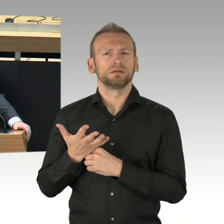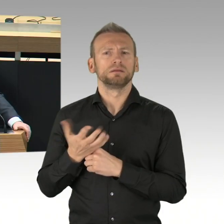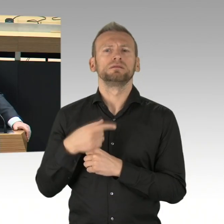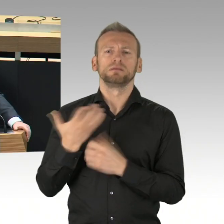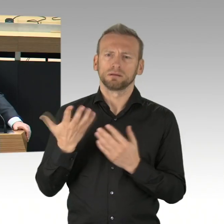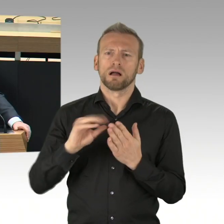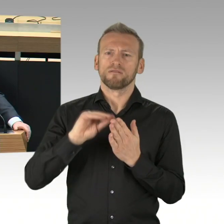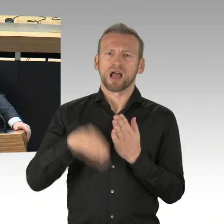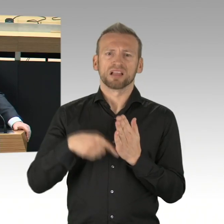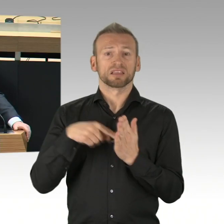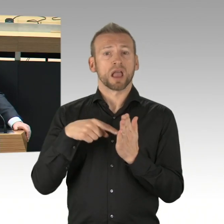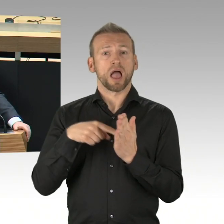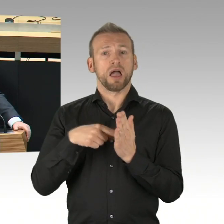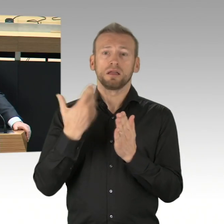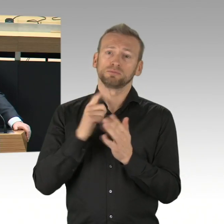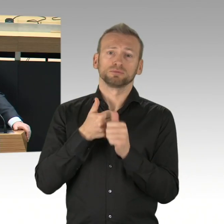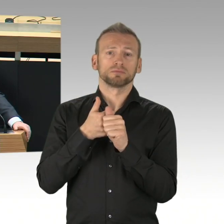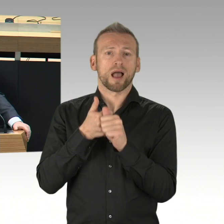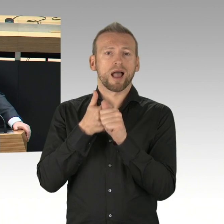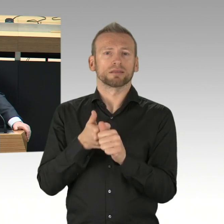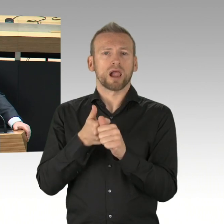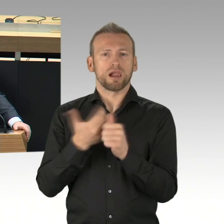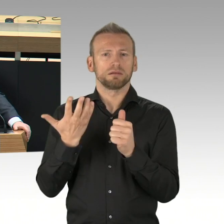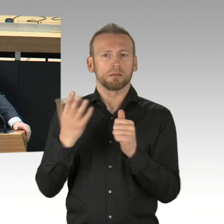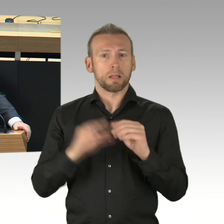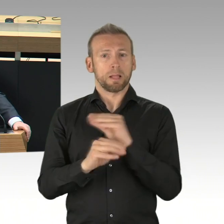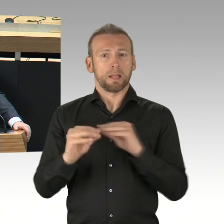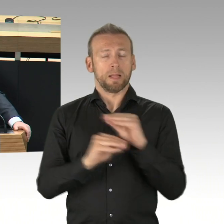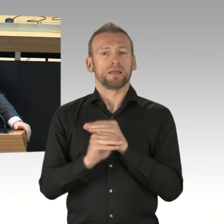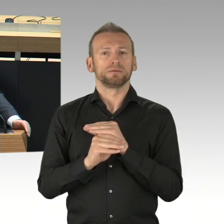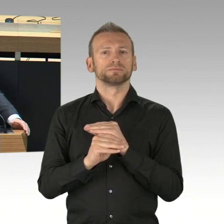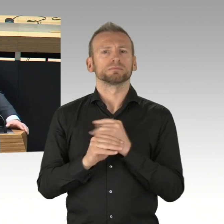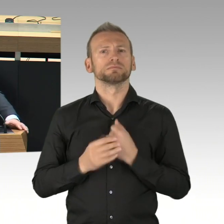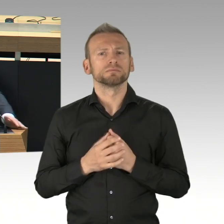damit er weiter die Miete nach Vertrag hebt. (Zwischenrufe) Können Sie mal für Ruhe sorgen,